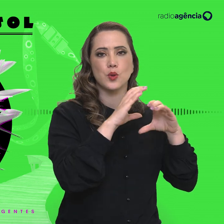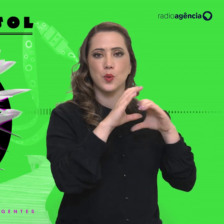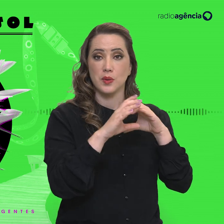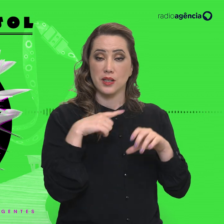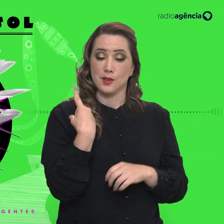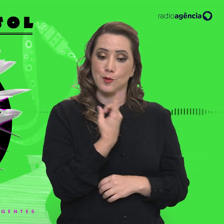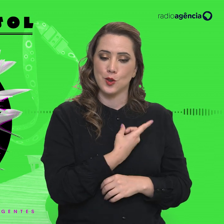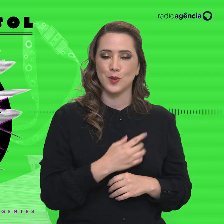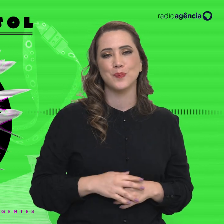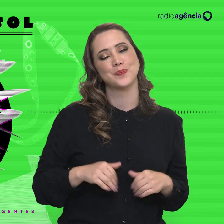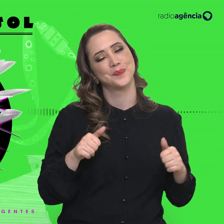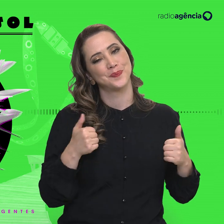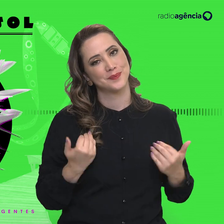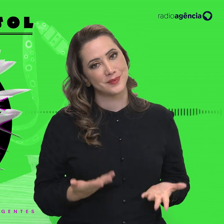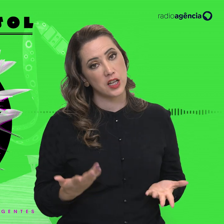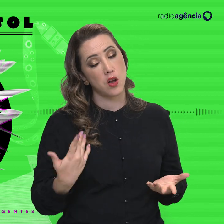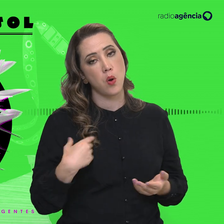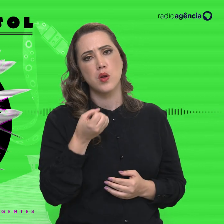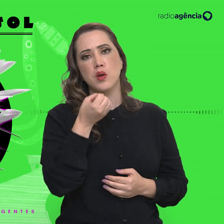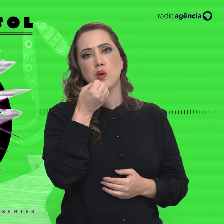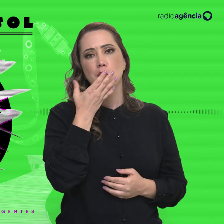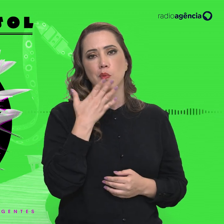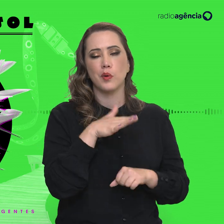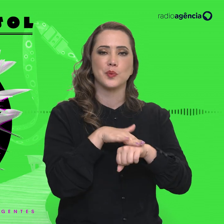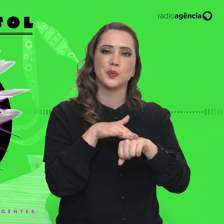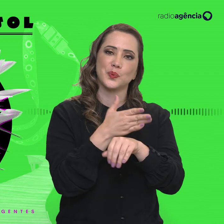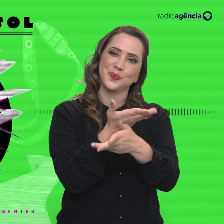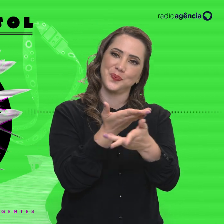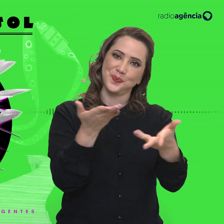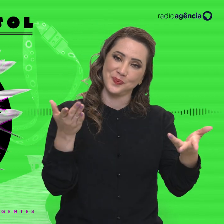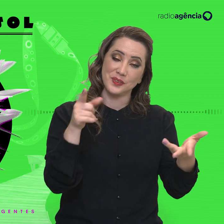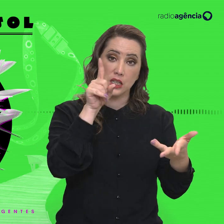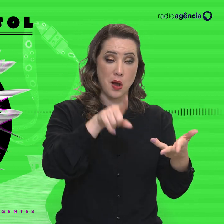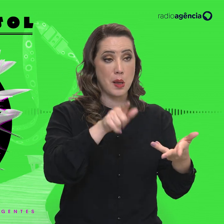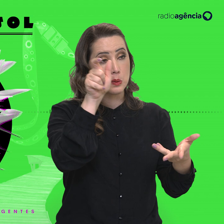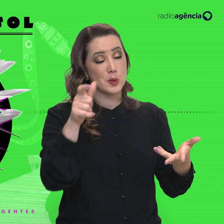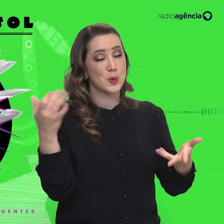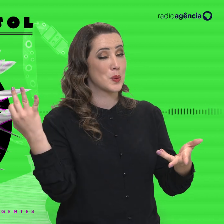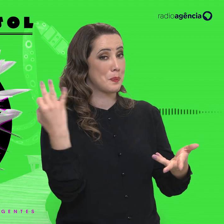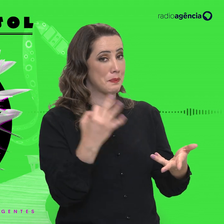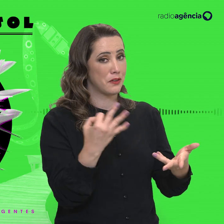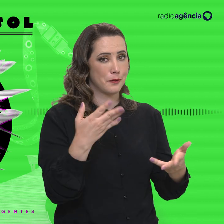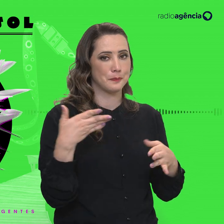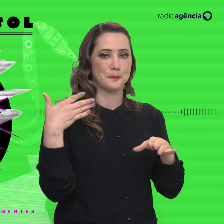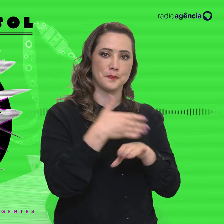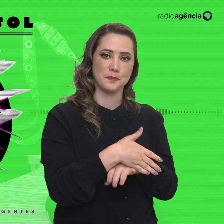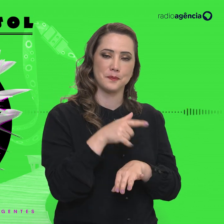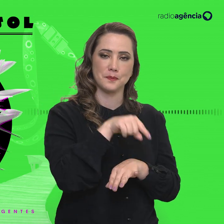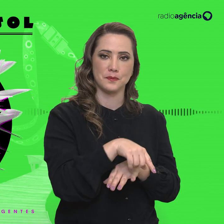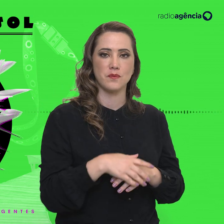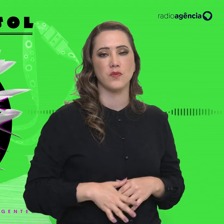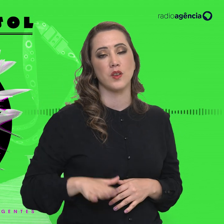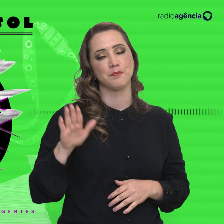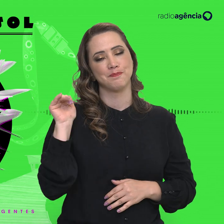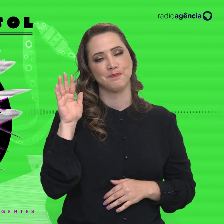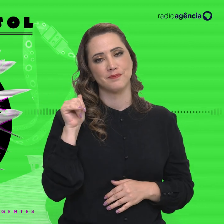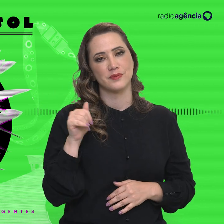[Patrícia] É isso, gente. Foi ótimo conversar com todas essas pessoas incríveis que fizeram parte dessa temporada. [Leyberson] Valeu, gente. Até a próxima.